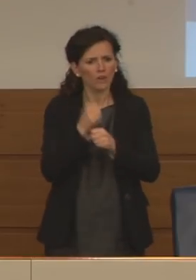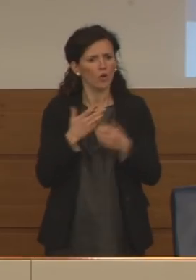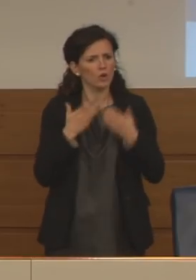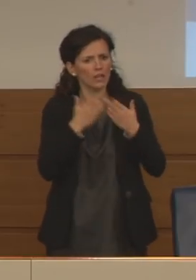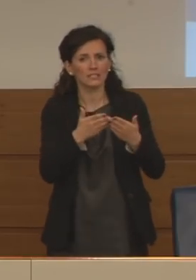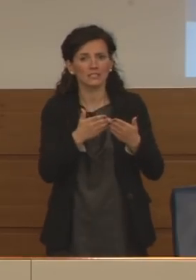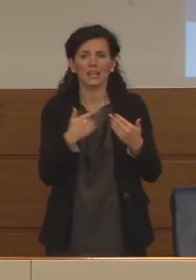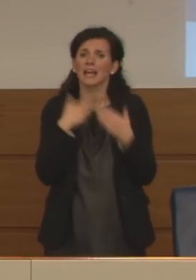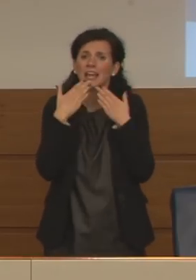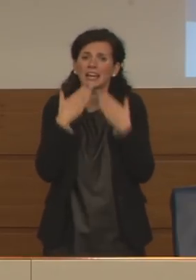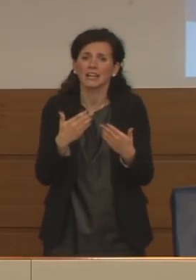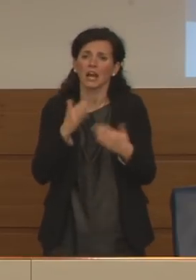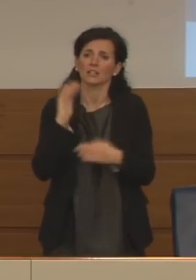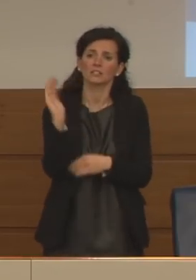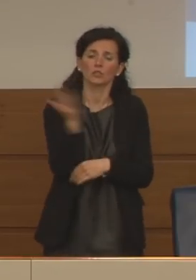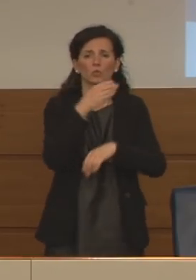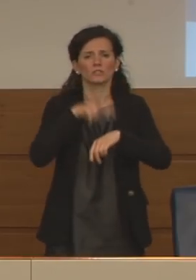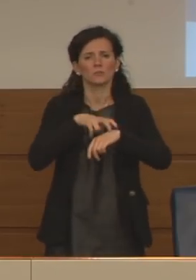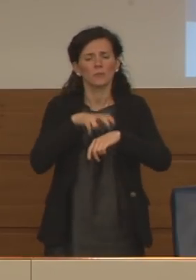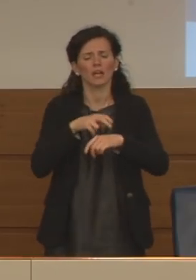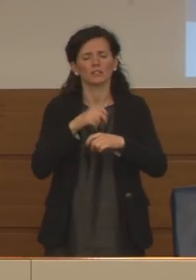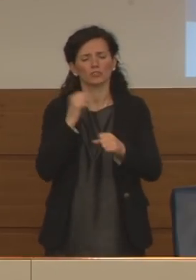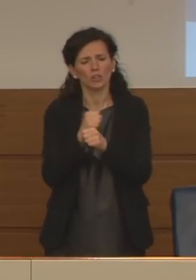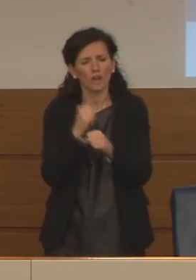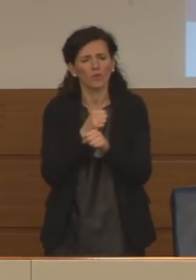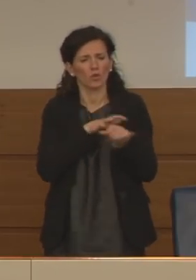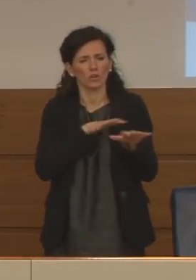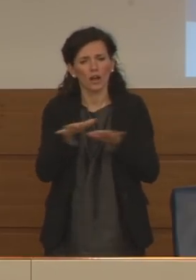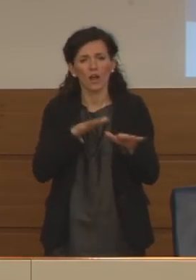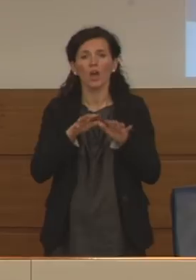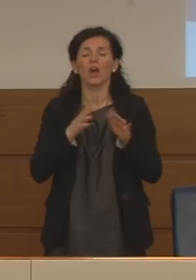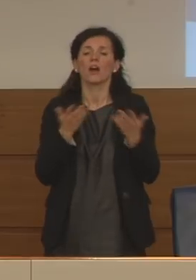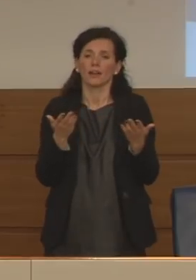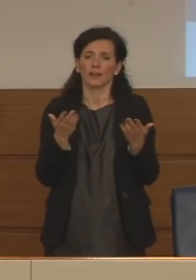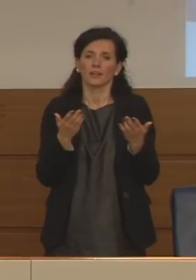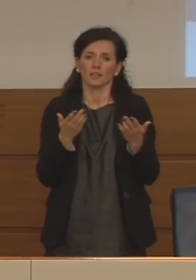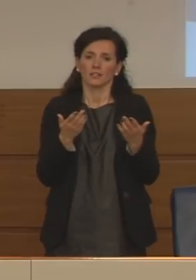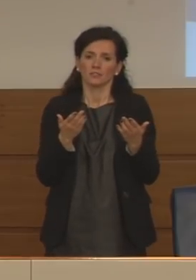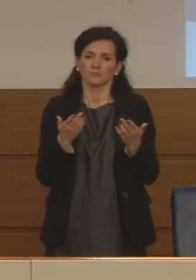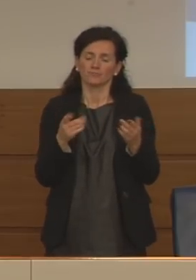lavorando per il restante 90% degli italiani che stanno facendo il